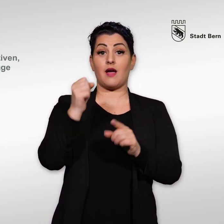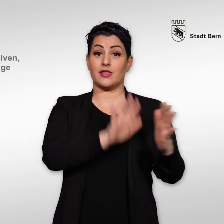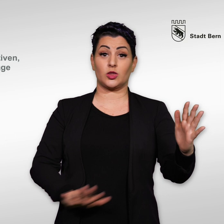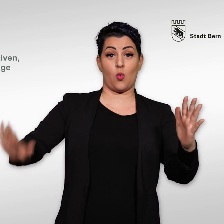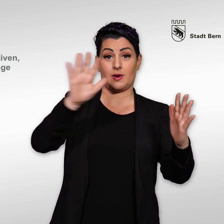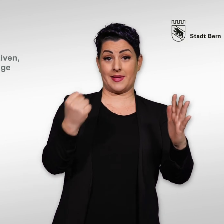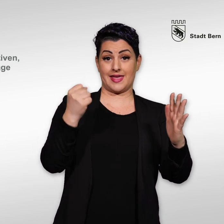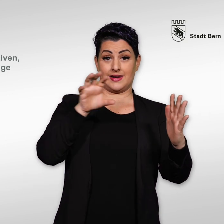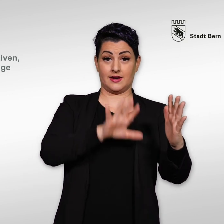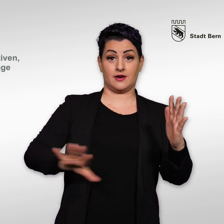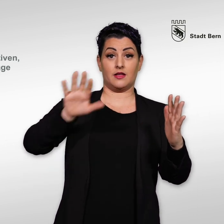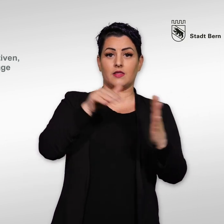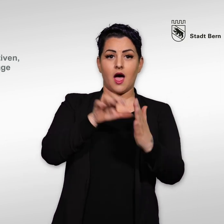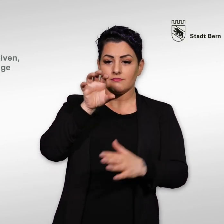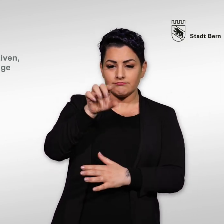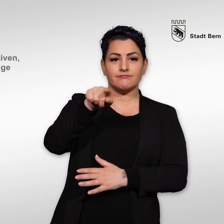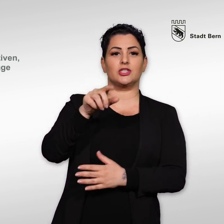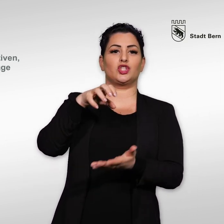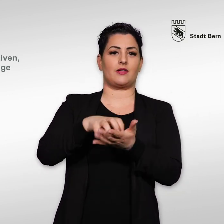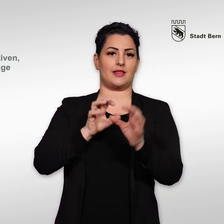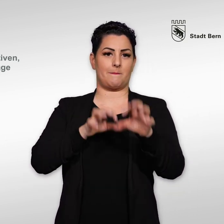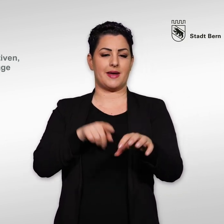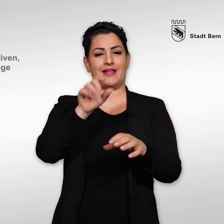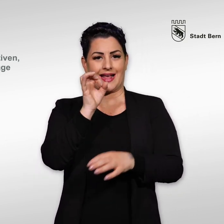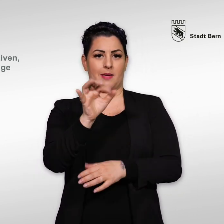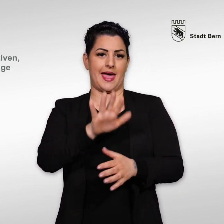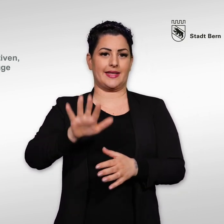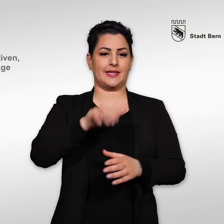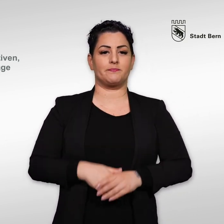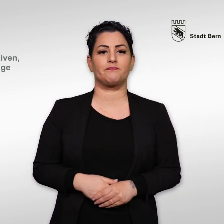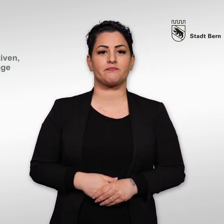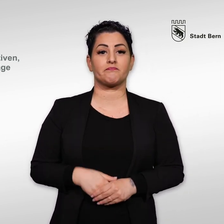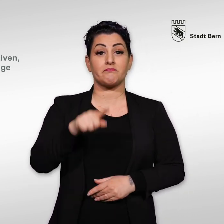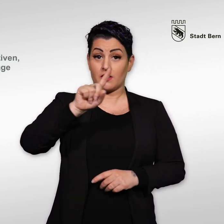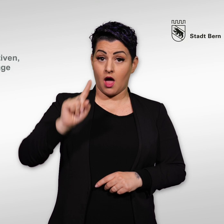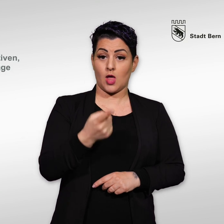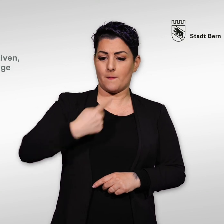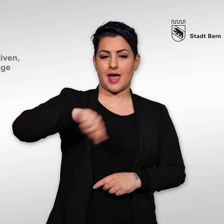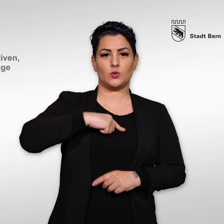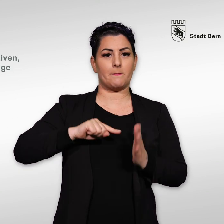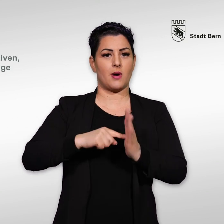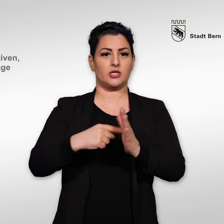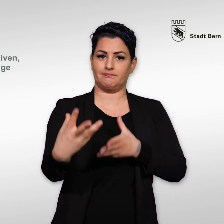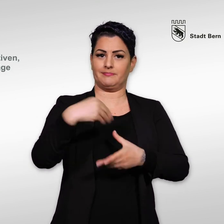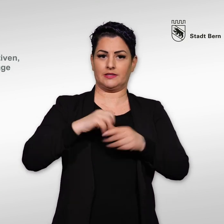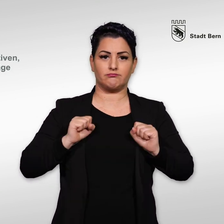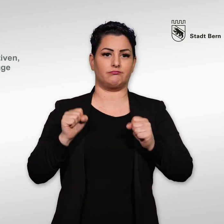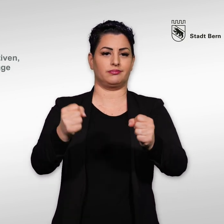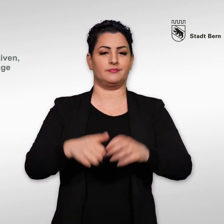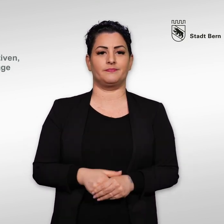Die Stadt Bern zum Beispiel ist eine Gemeinde im Kanton Bern. Und auch bei uns können Sie politisch mitwirken.